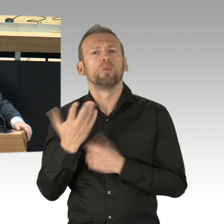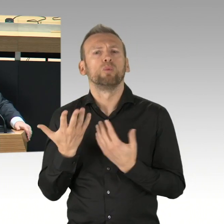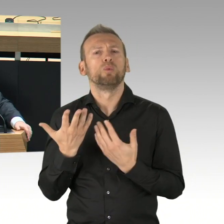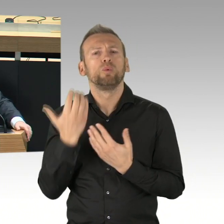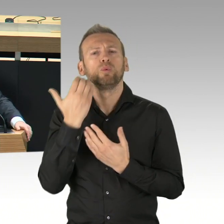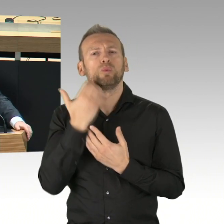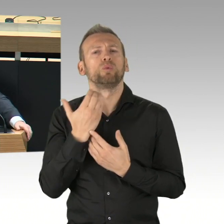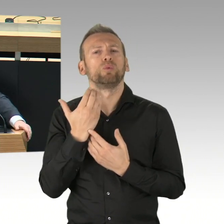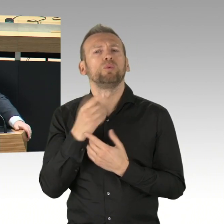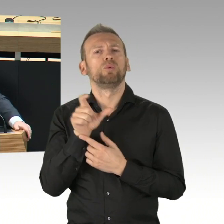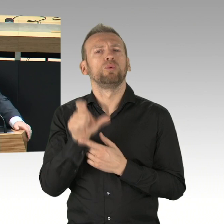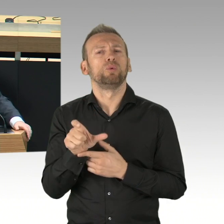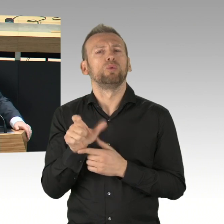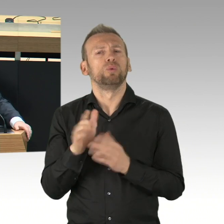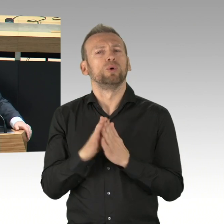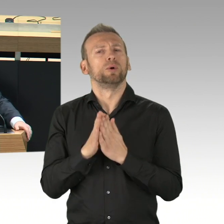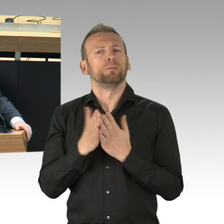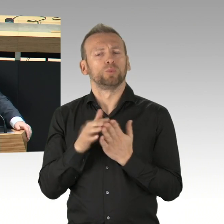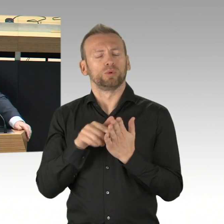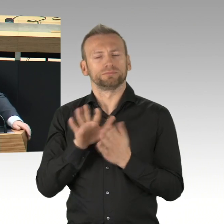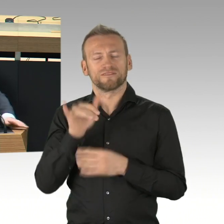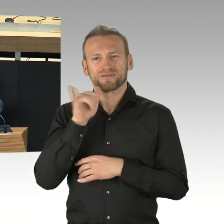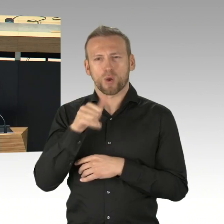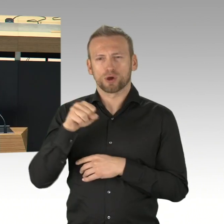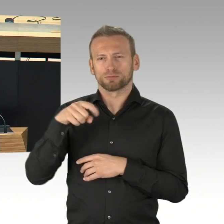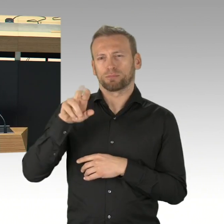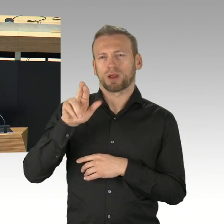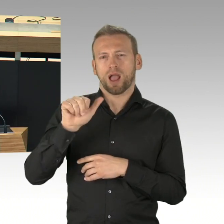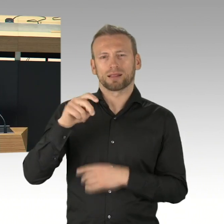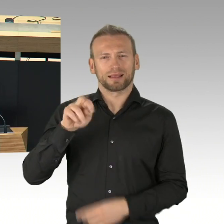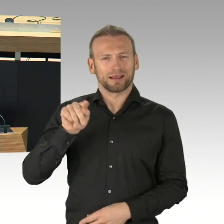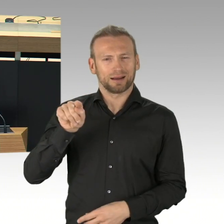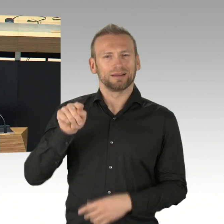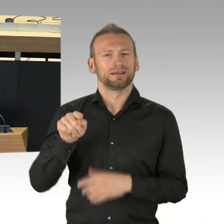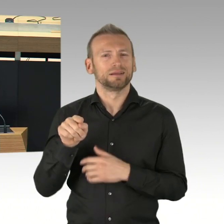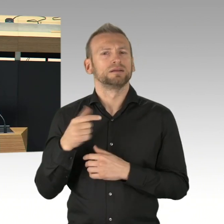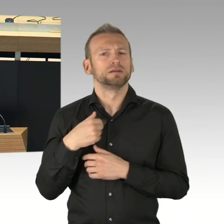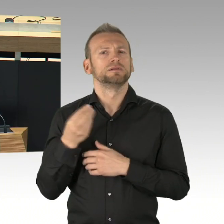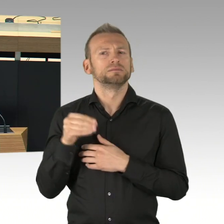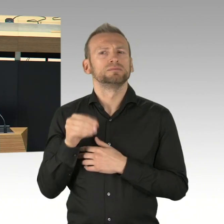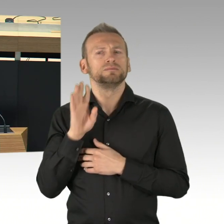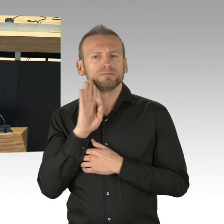die Sie noch zu beantworten haben, Frau Spranger, wieso ist eigentlich der öffentliche Wohnungsbau von Ihrem Mietpreisdeckel ausgenommen,